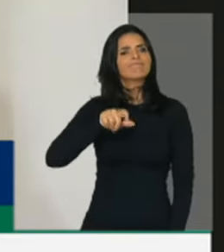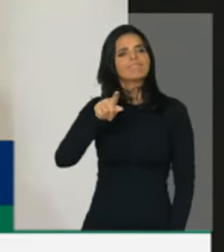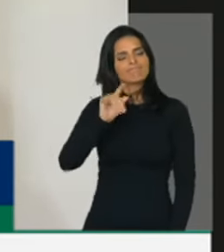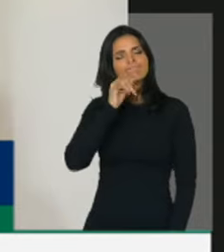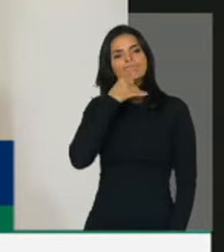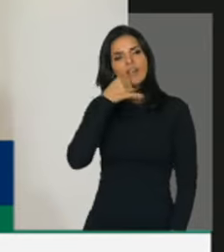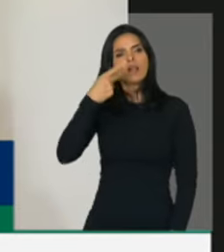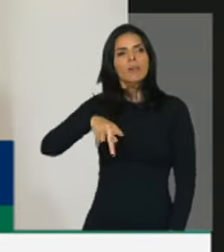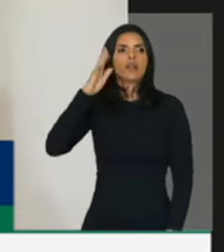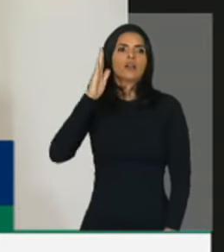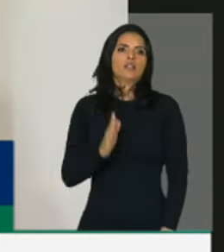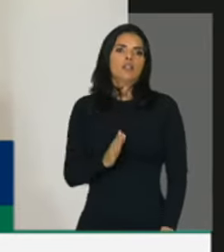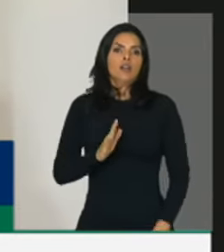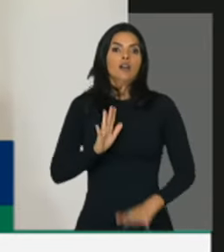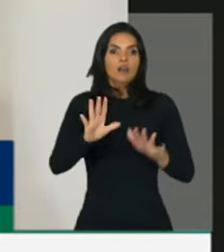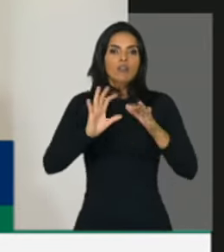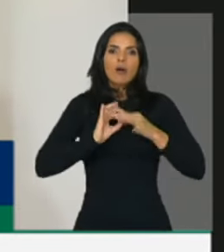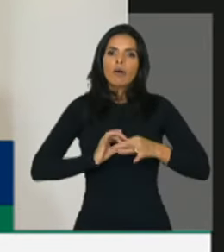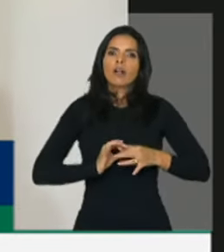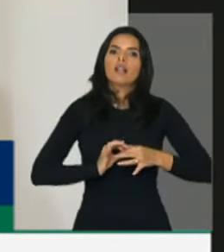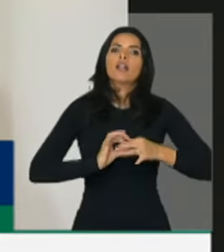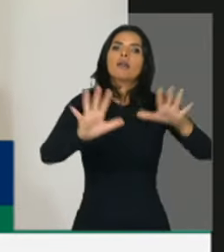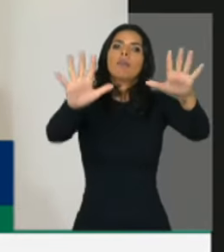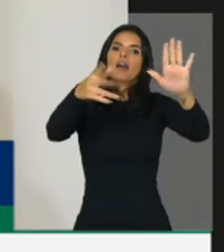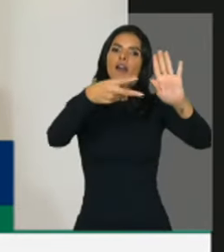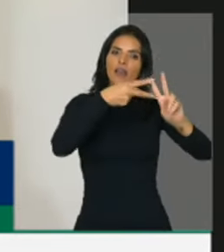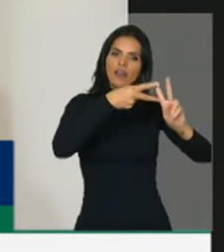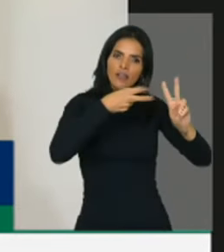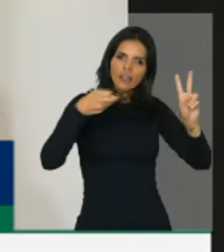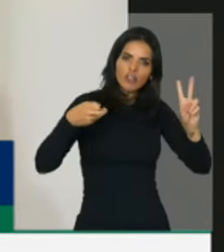NO BRASIL. VAMOS LIBERTAR OS ÍNDIOS DAS AMARRAS DO ESTADO E VAMOS DAR A OPORTUNIDADE PARA QUE OS ÍNDIOS POSSAM SER